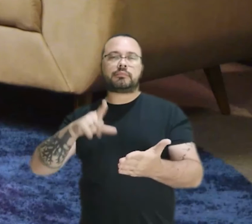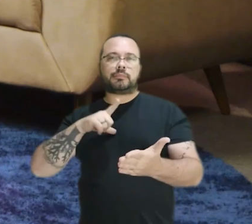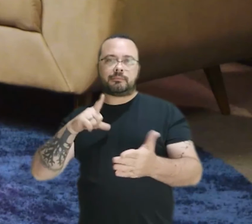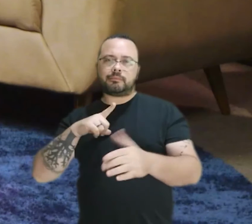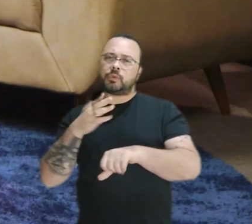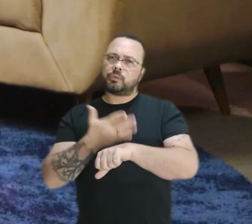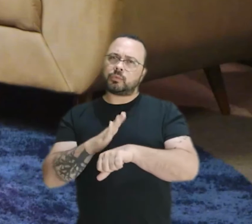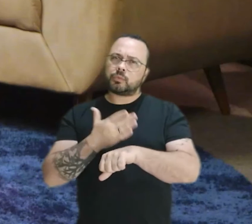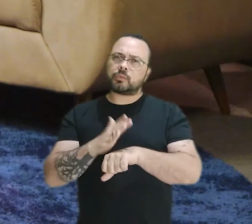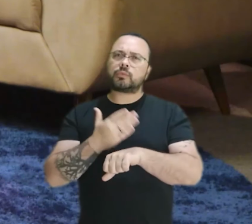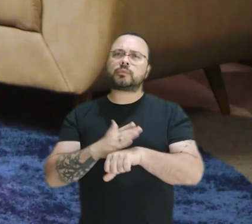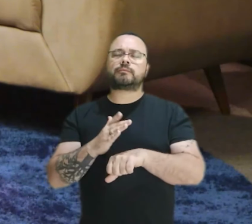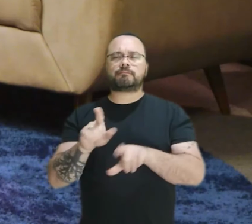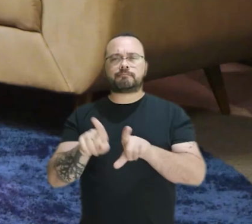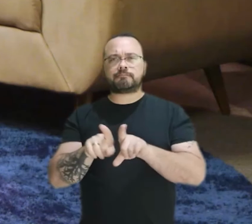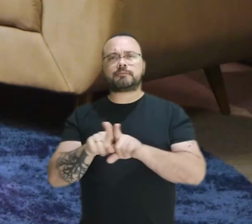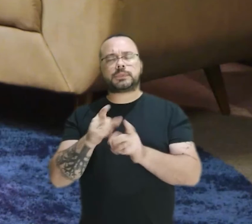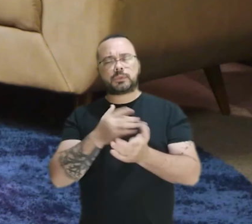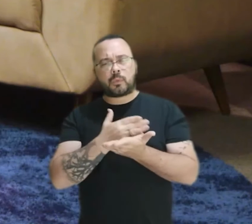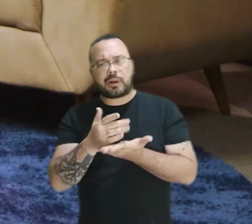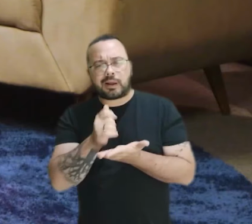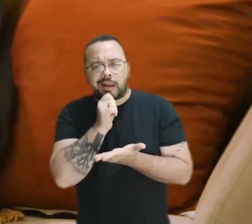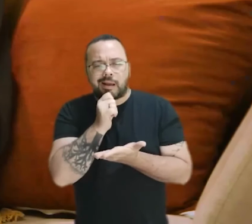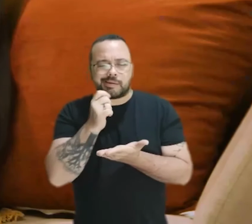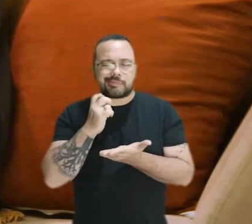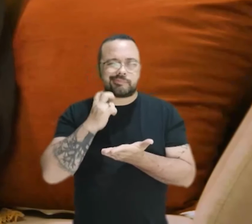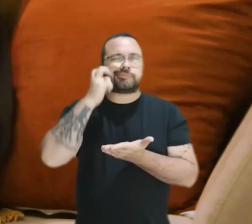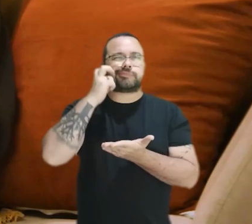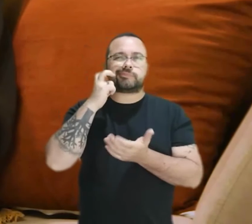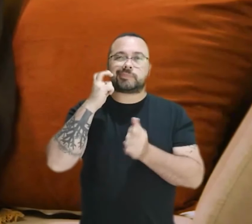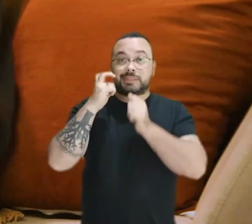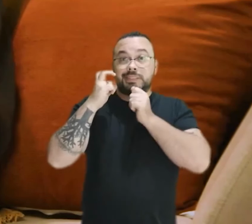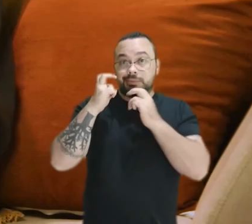é, também... No começo, eu era supertímida, ainda sou um pouco,